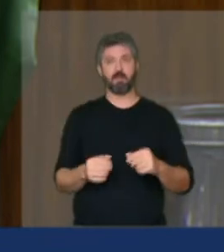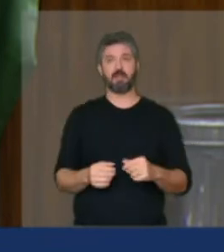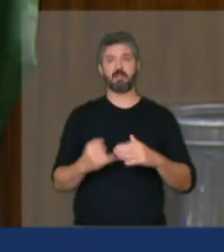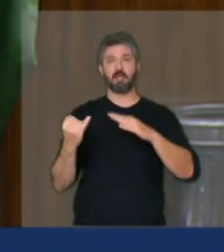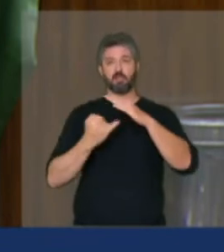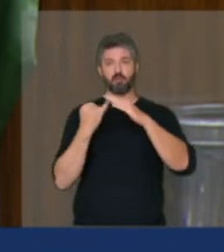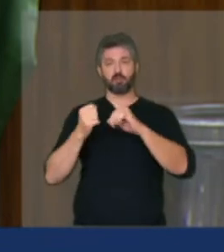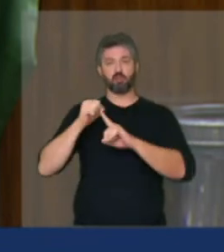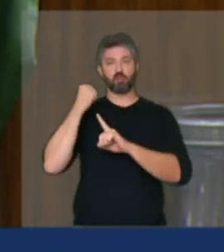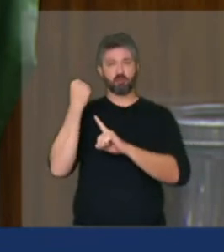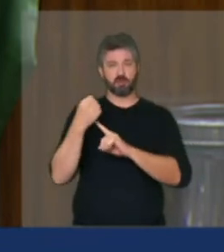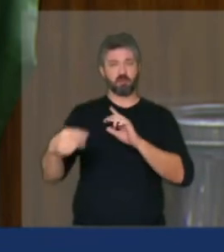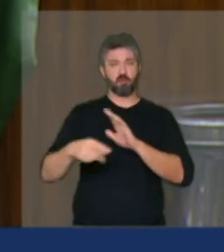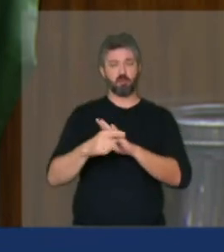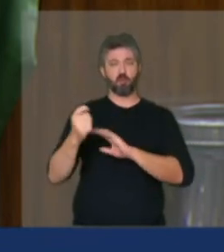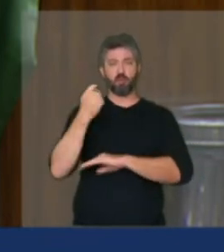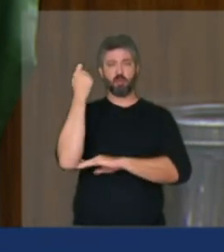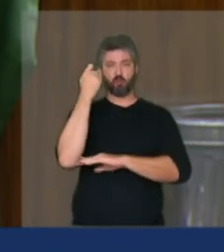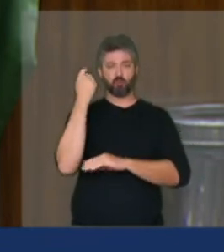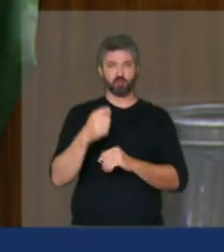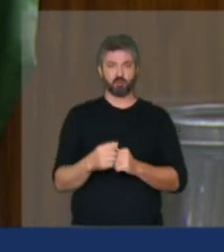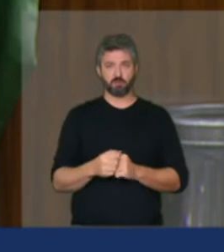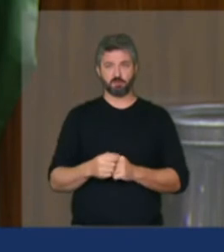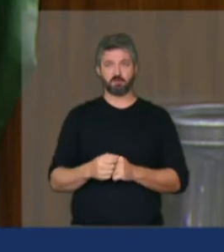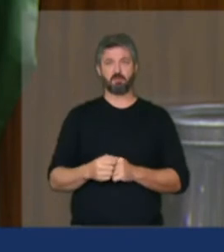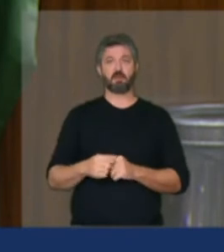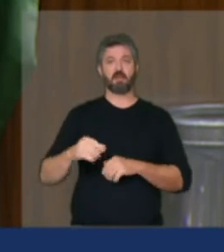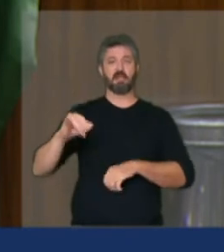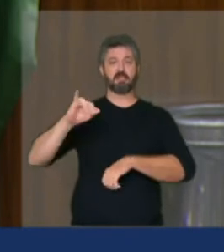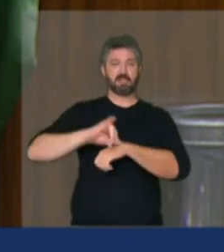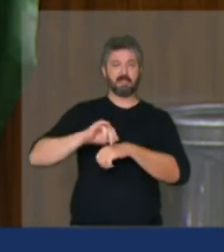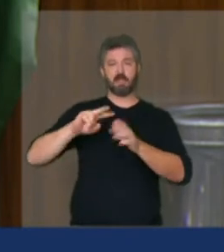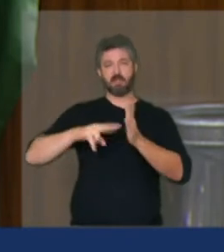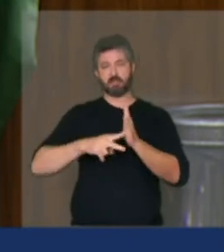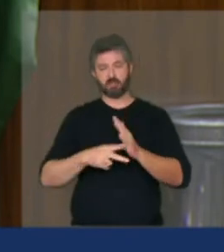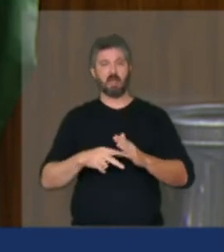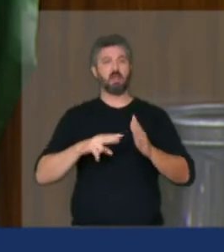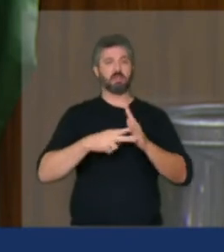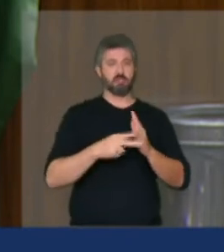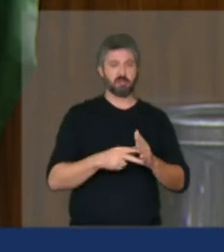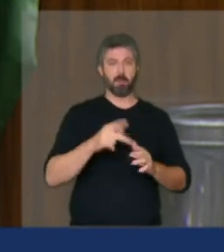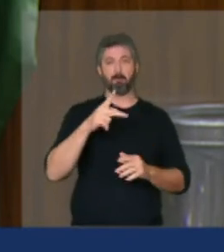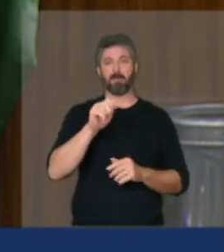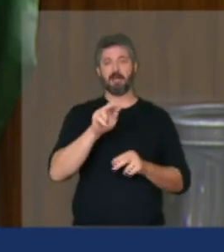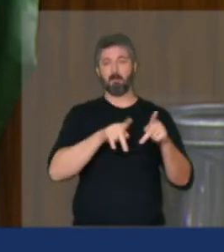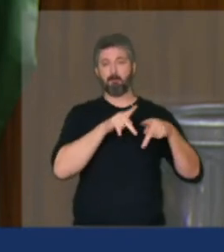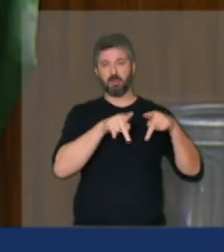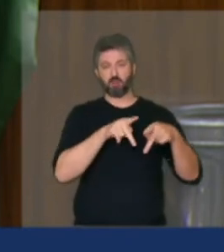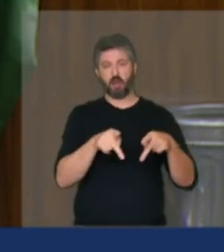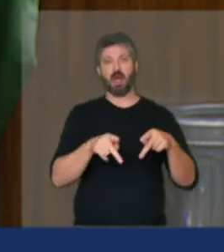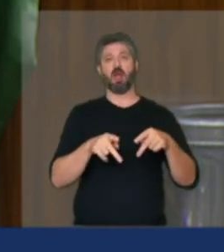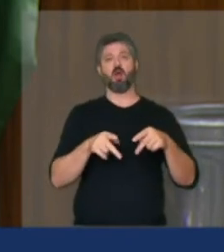PARABENIZAR AS ENTIDADES SOCIAIS NO ESTADO DO RIO GRANDE DO SUL, AS CENTRAIS SINDICAIS, OS SINDICATOS, AS PASTORAIS, OVOS MOVIMENTOS POPULARES QUE ESTÃO